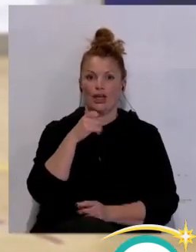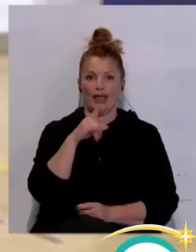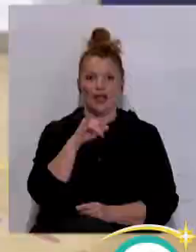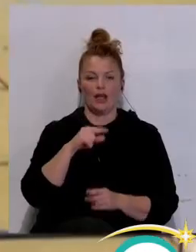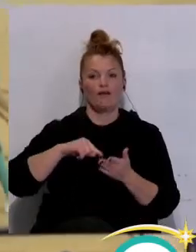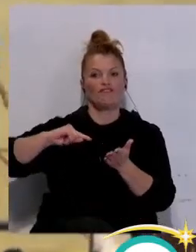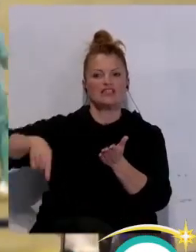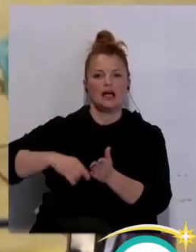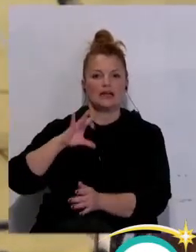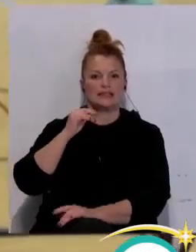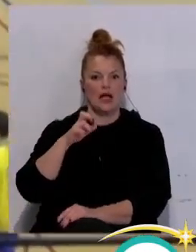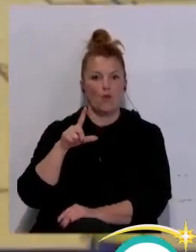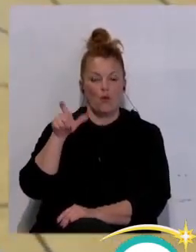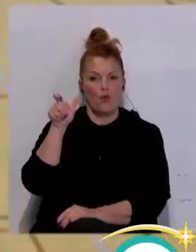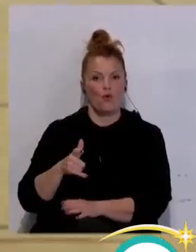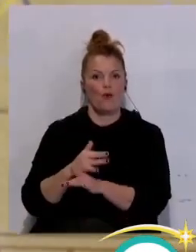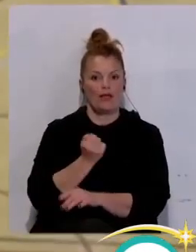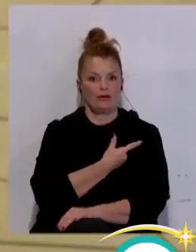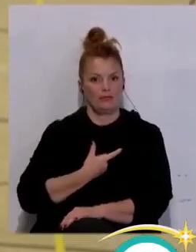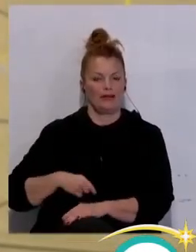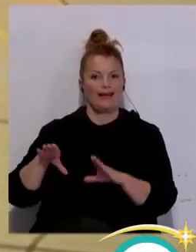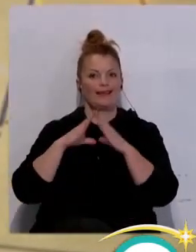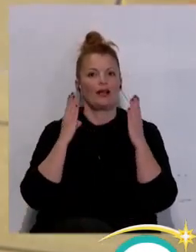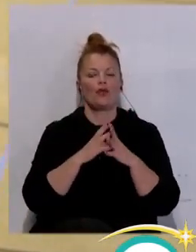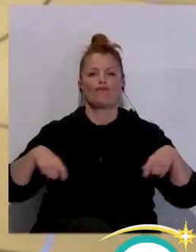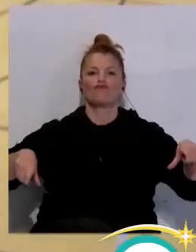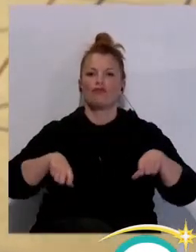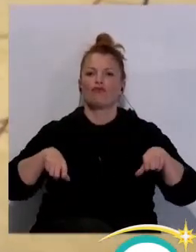olmo el jugador gaditano internacional de fútbol sala dejaba la liga italiana